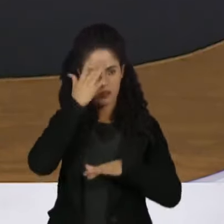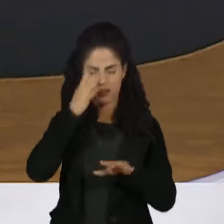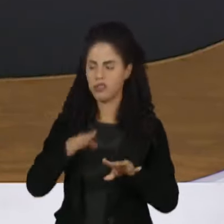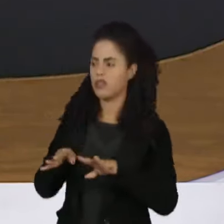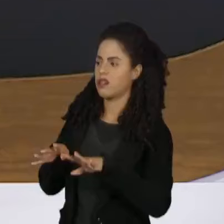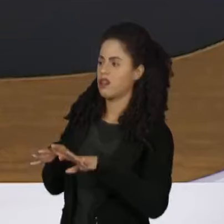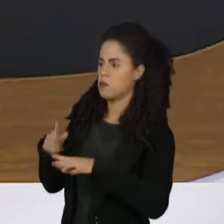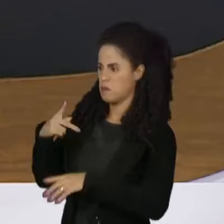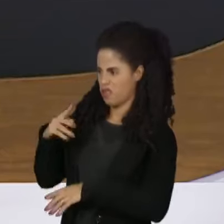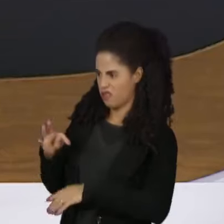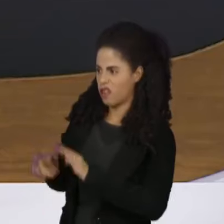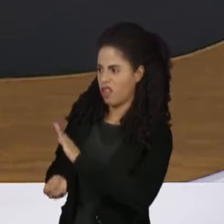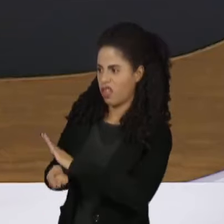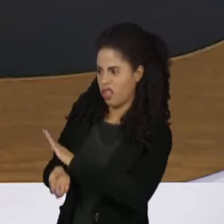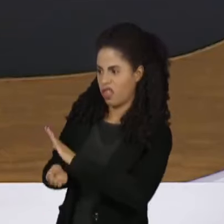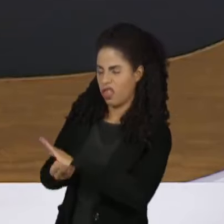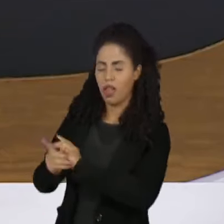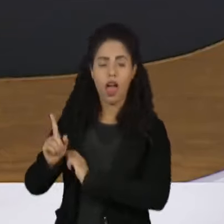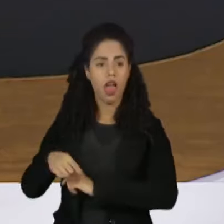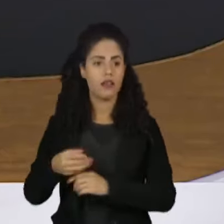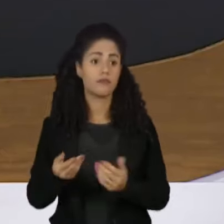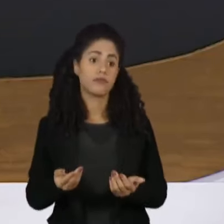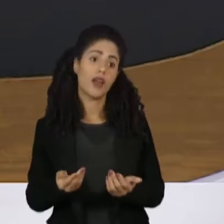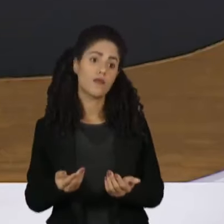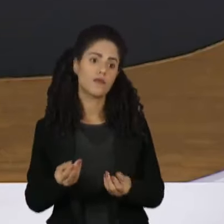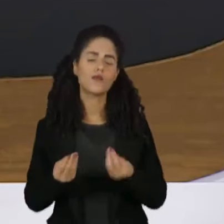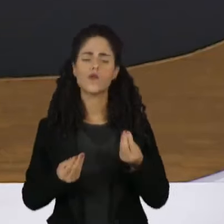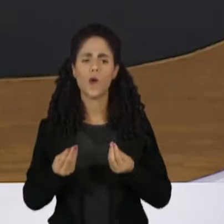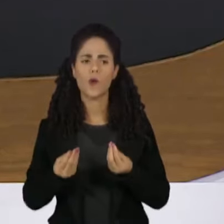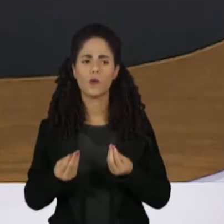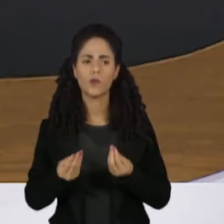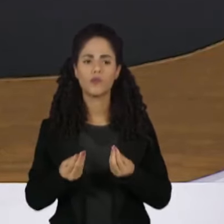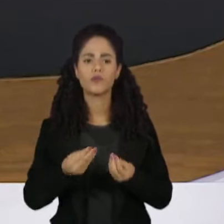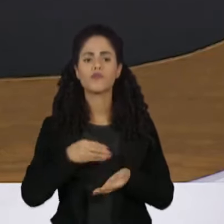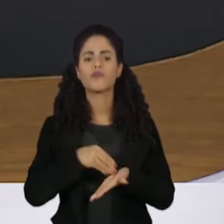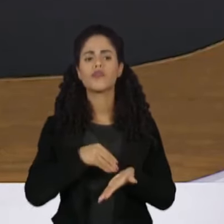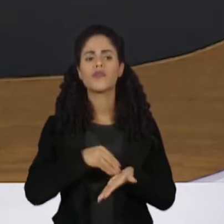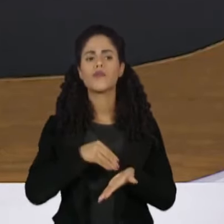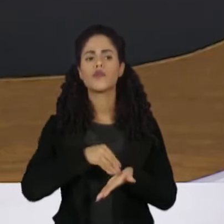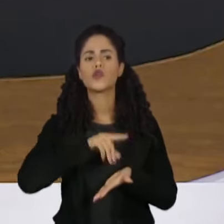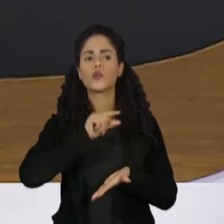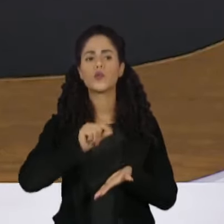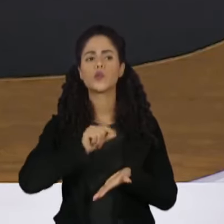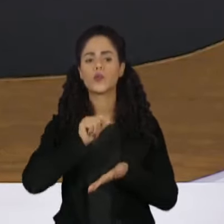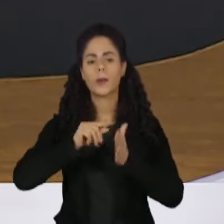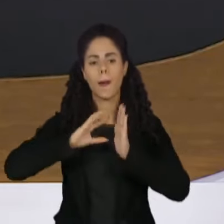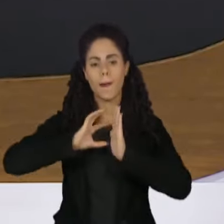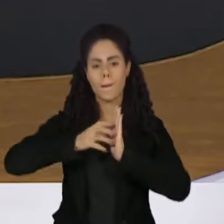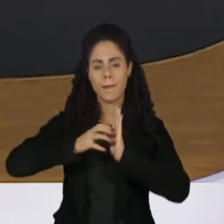bem Rido na sociedade eh o que que faltou ao partido fazer se é que faltou alguma